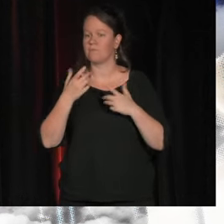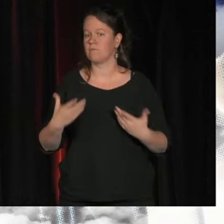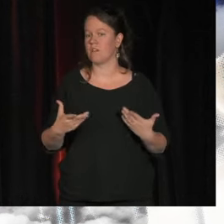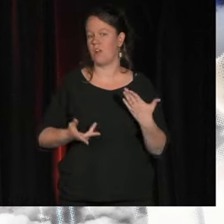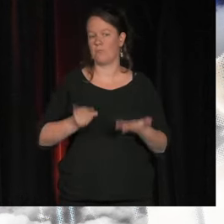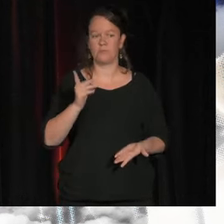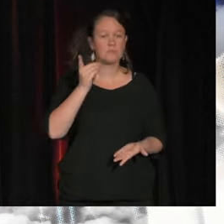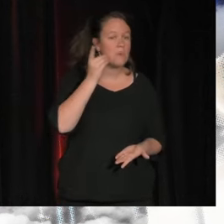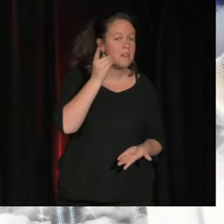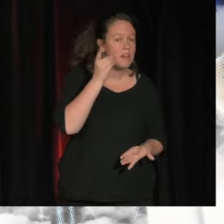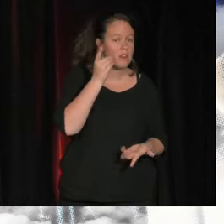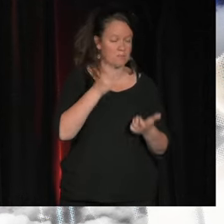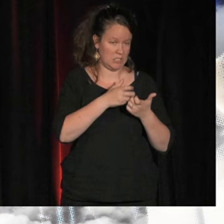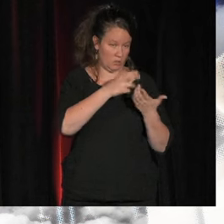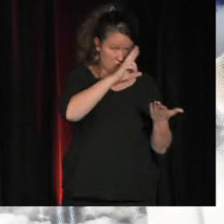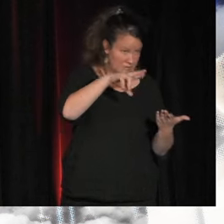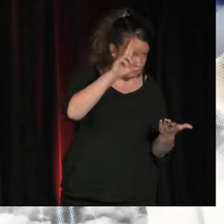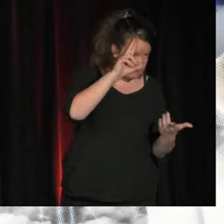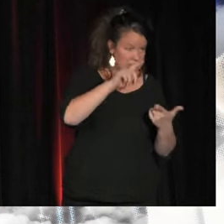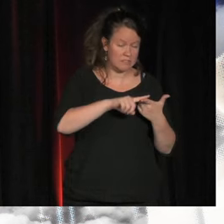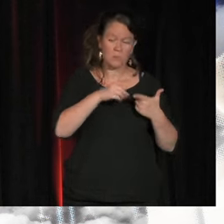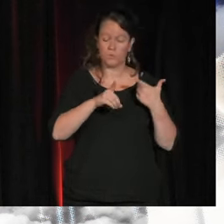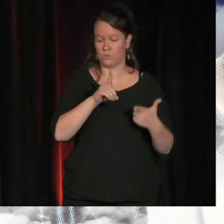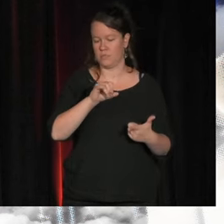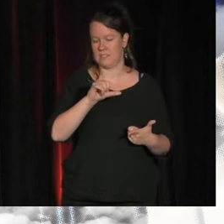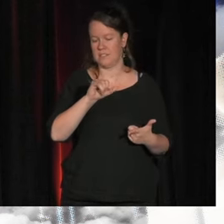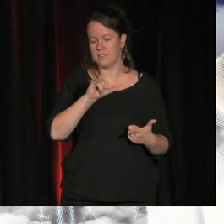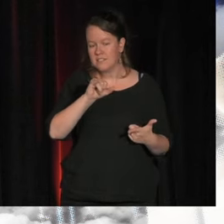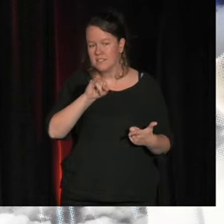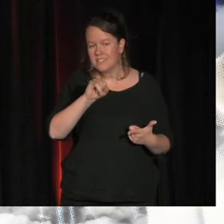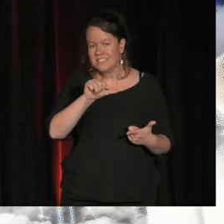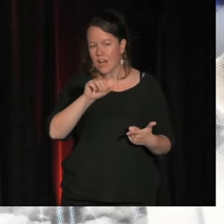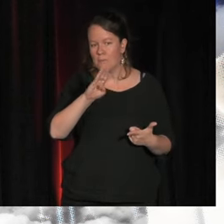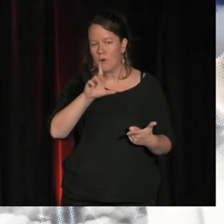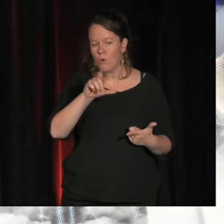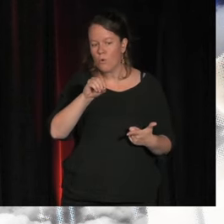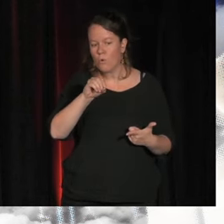c'est King, c'est aussi Diablo Immortal, on en pense ce qu'on en veut, mais c'est leur manne financière.